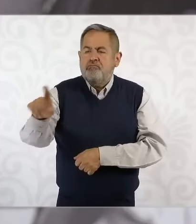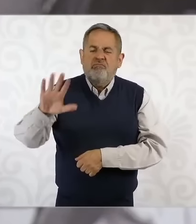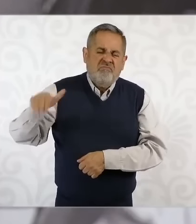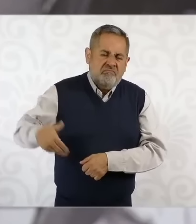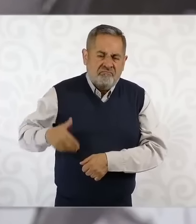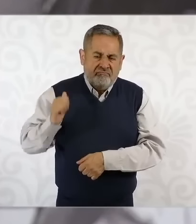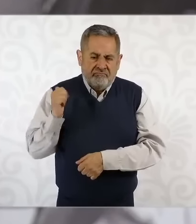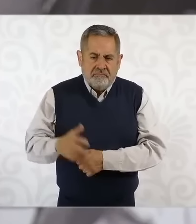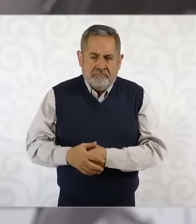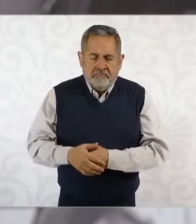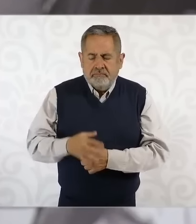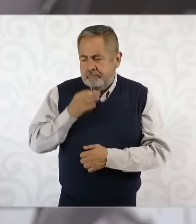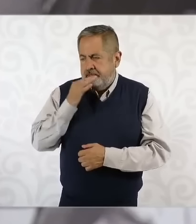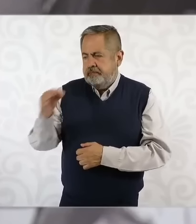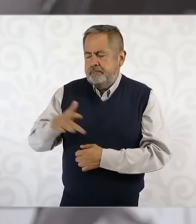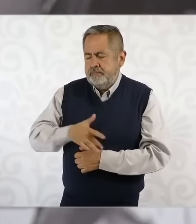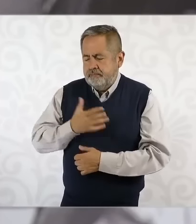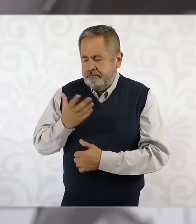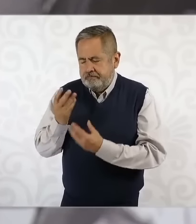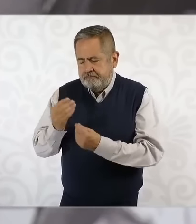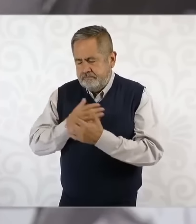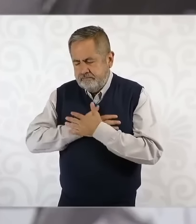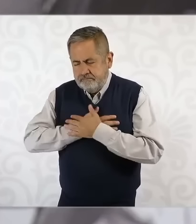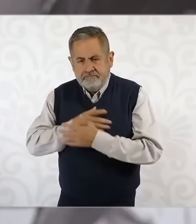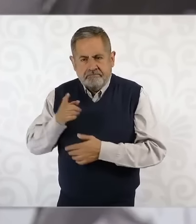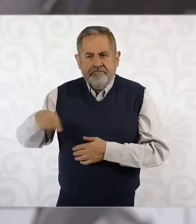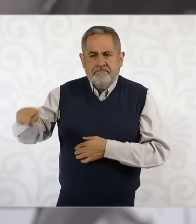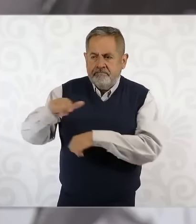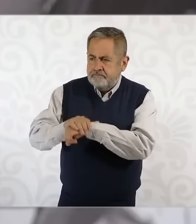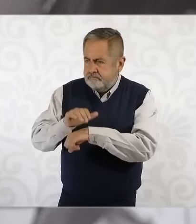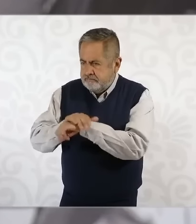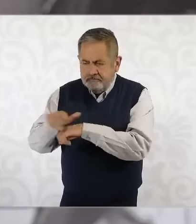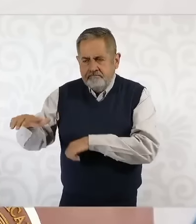Enviamos nuestras más sentidas condolencias a sus familiares y amigos y tengan la seguridad